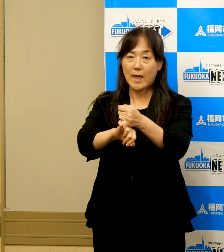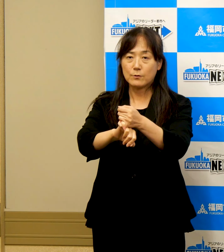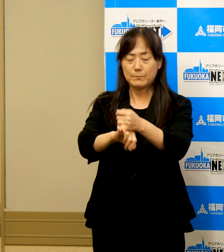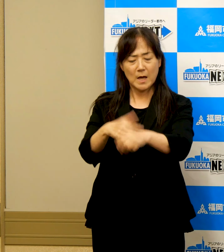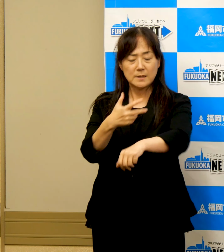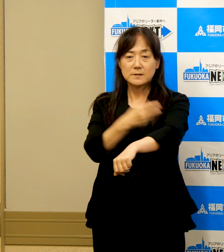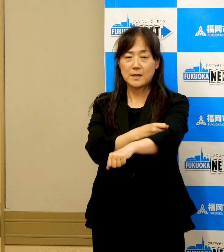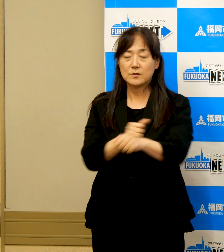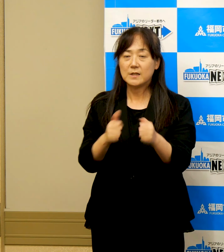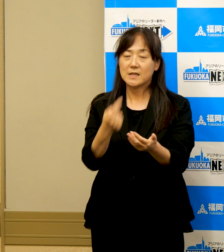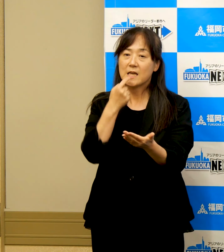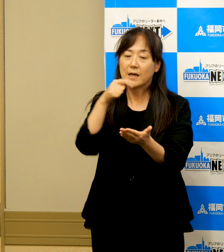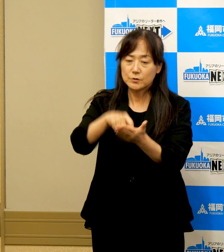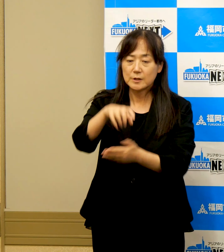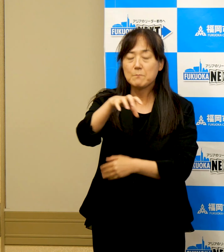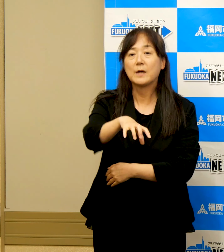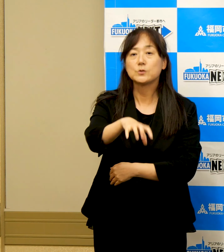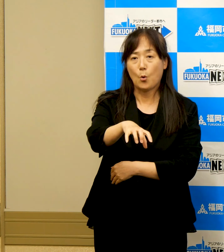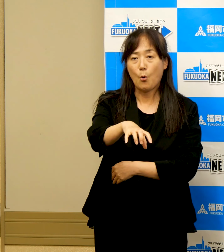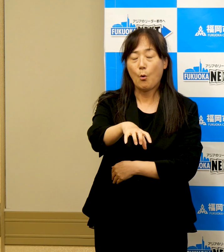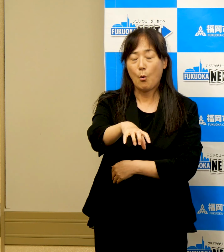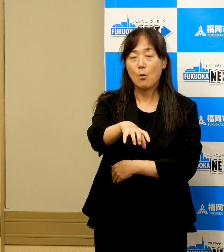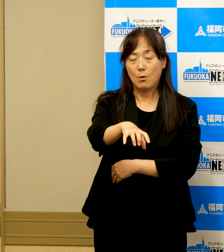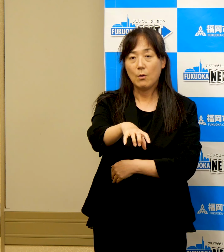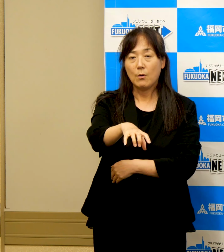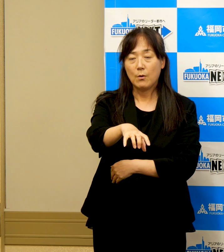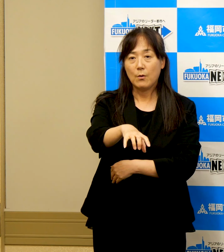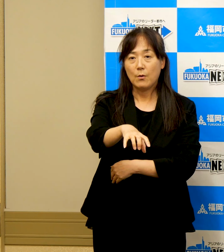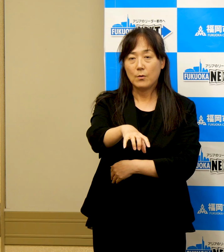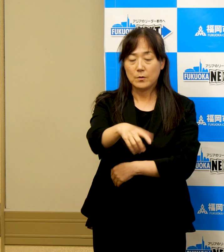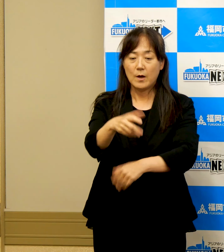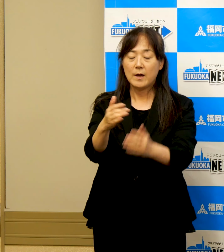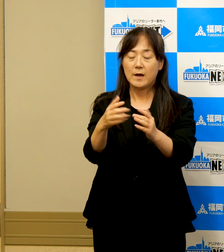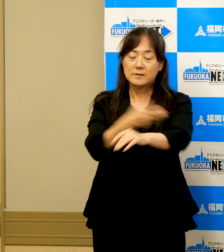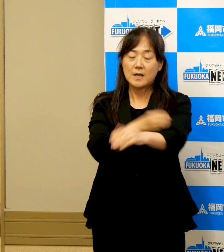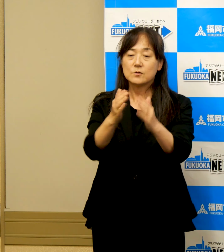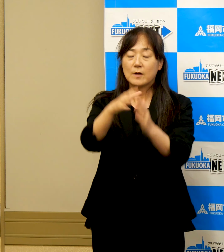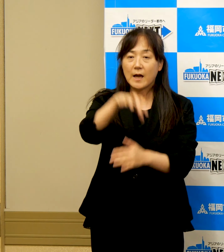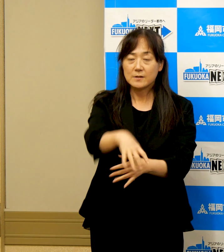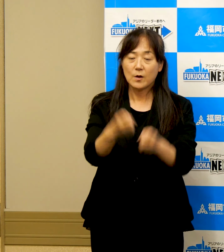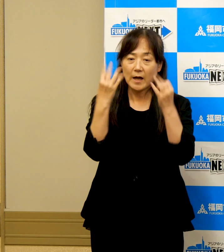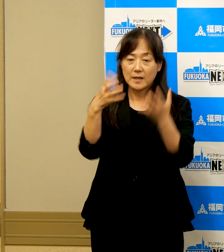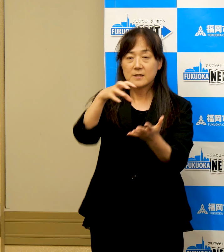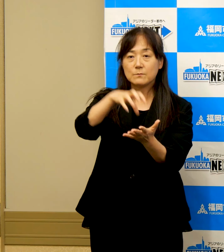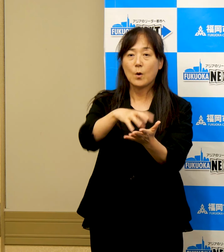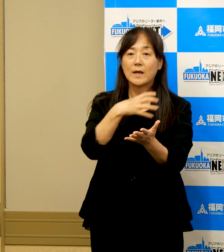接種に行きやすい場所の接種会場を 新たに作るという話なんですが